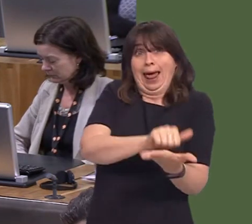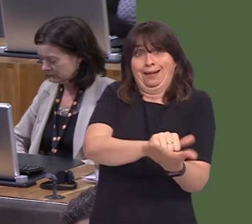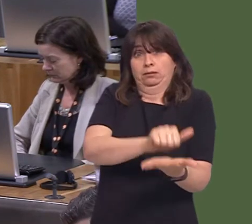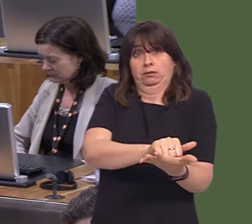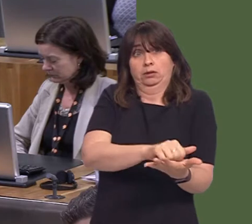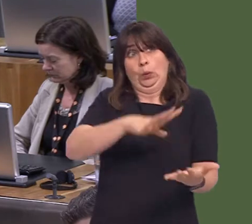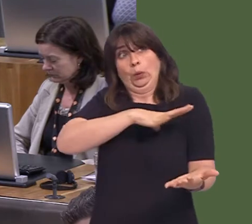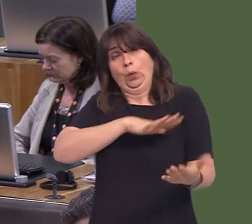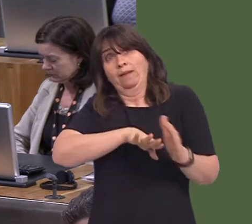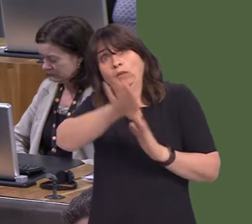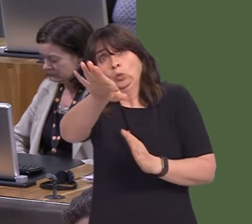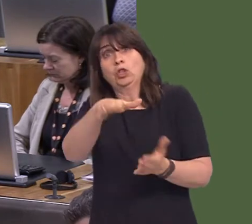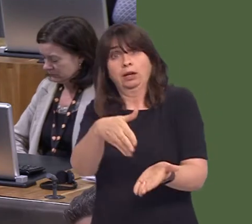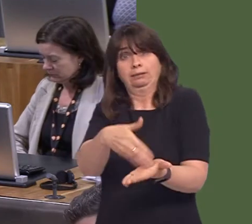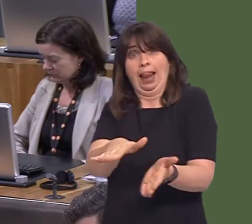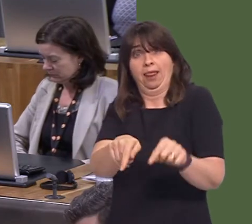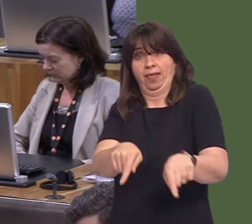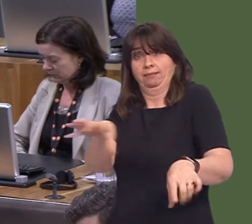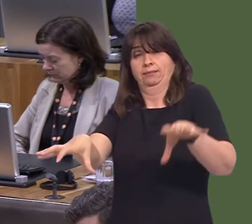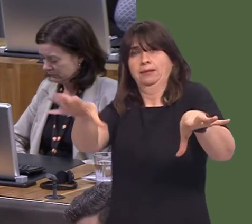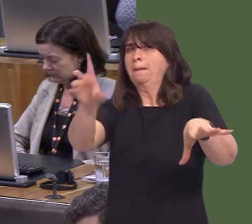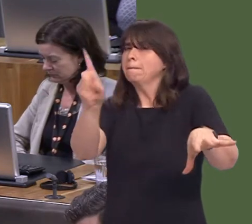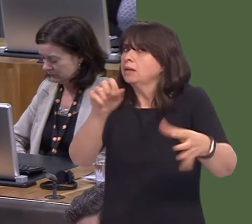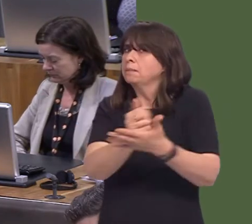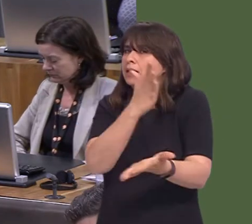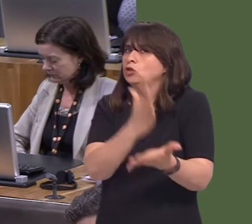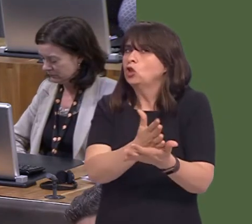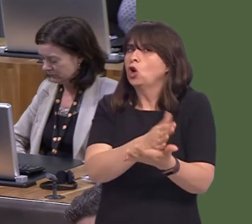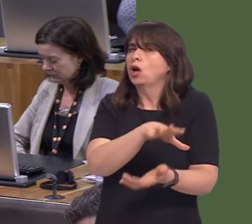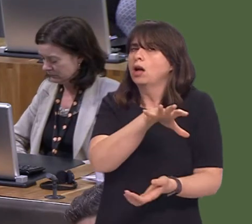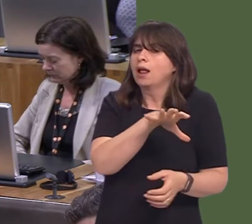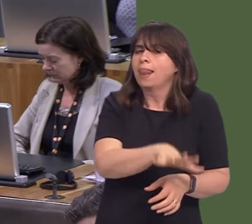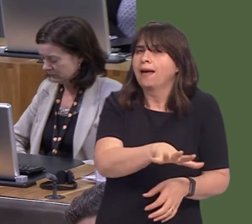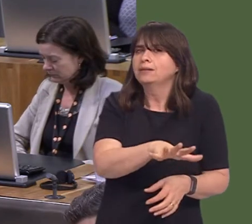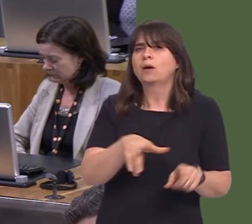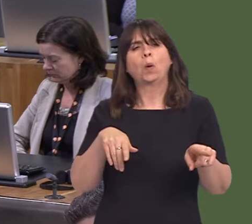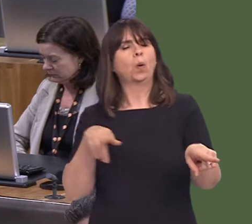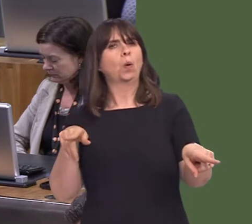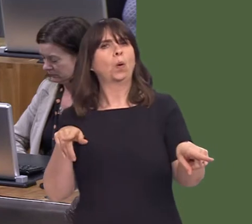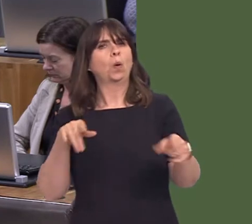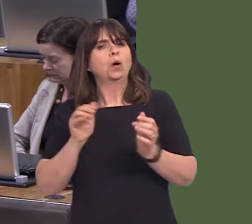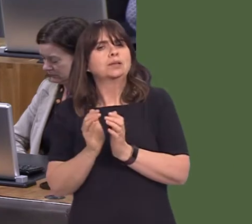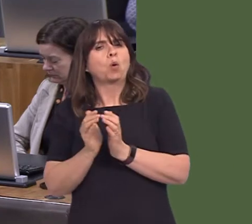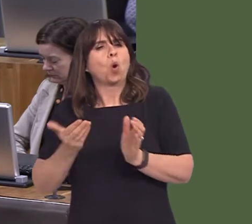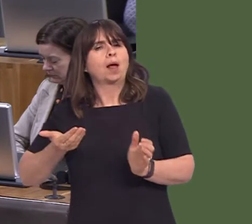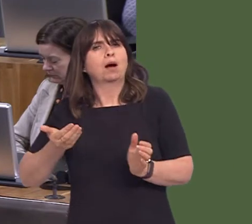future, while it's another thing to ensure that that land is available in parcels that are attractive enough for SMEs to be able to compete.